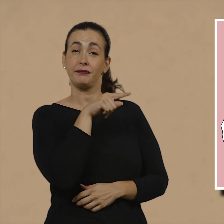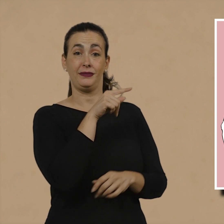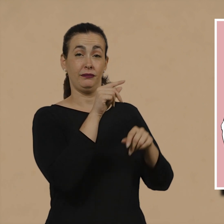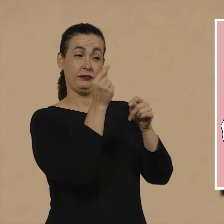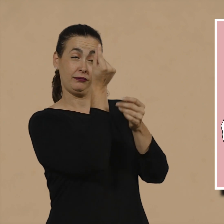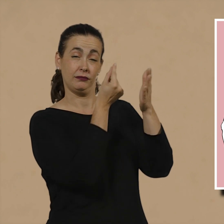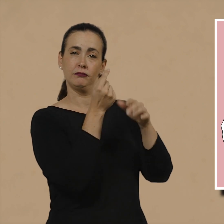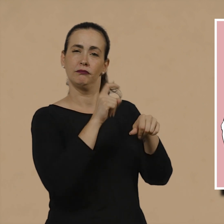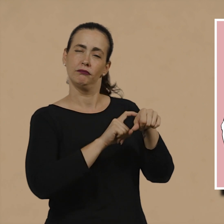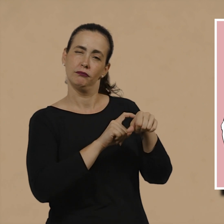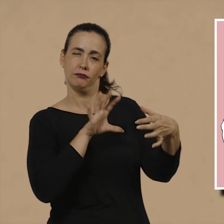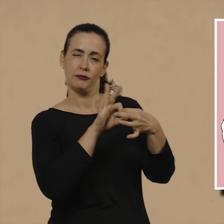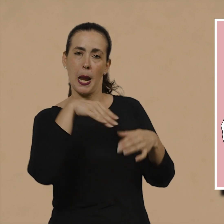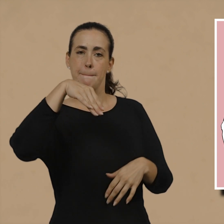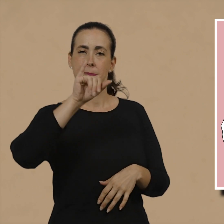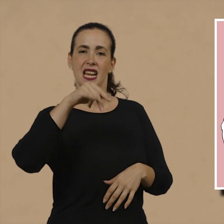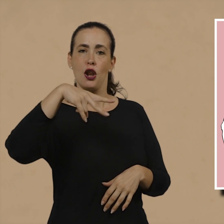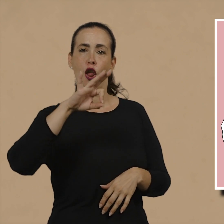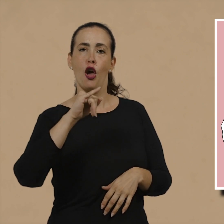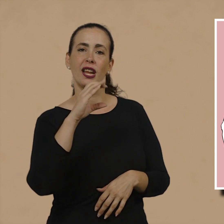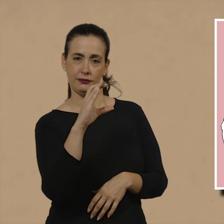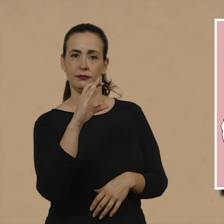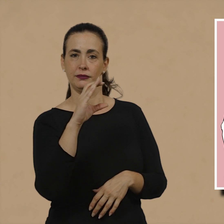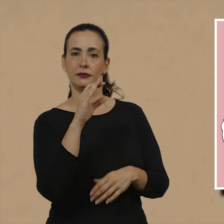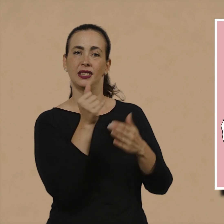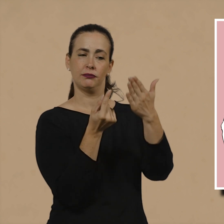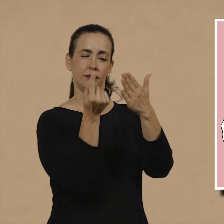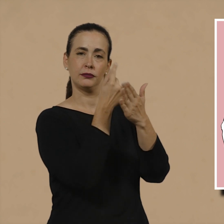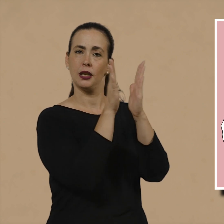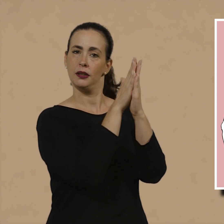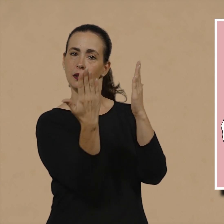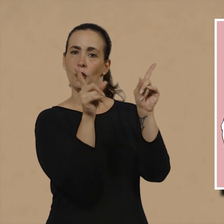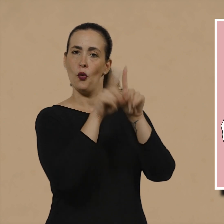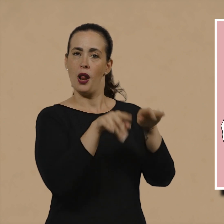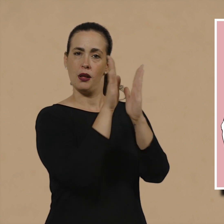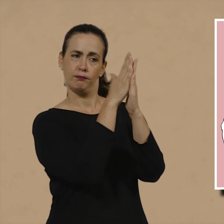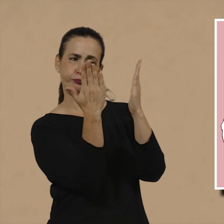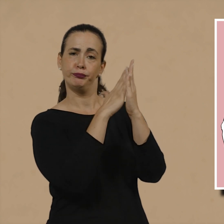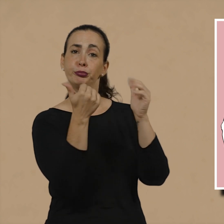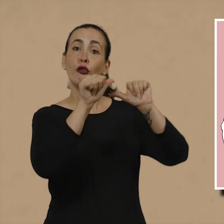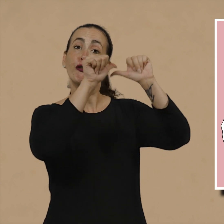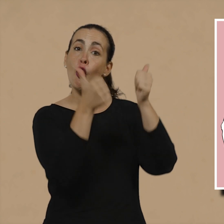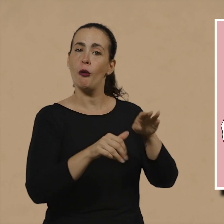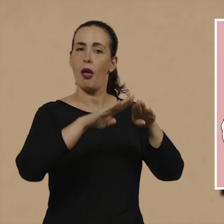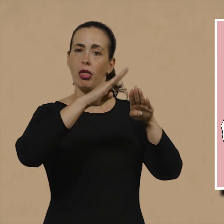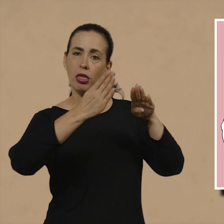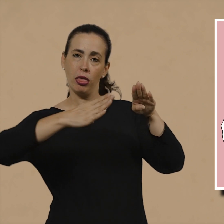Els seu trets segeuixen els canons de l’art minoic, de composicions simètriques i formes ondulants.